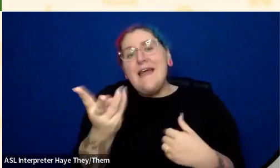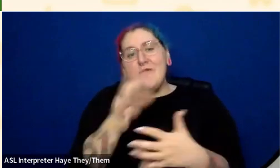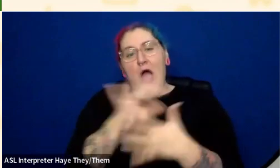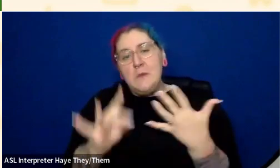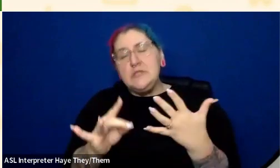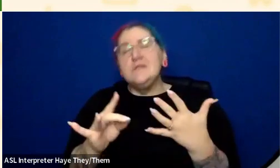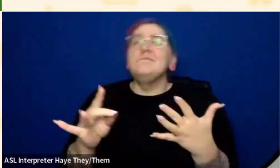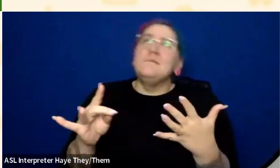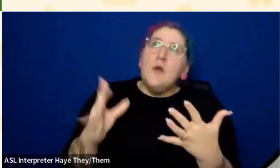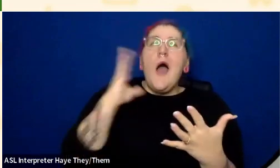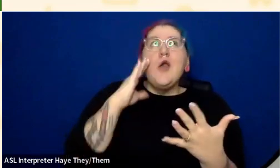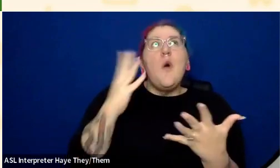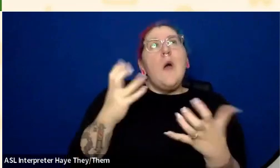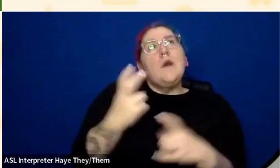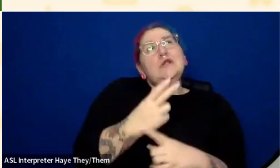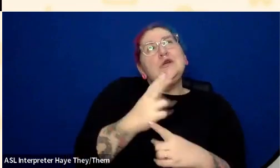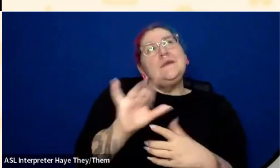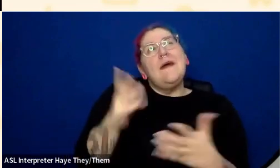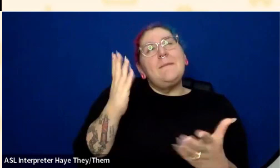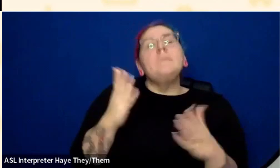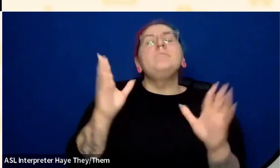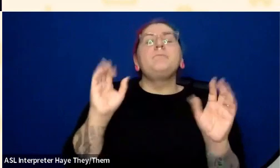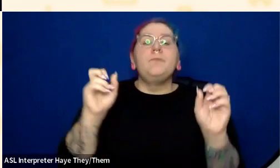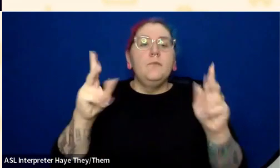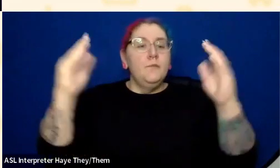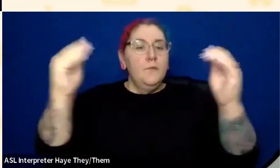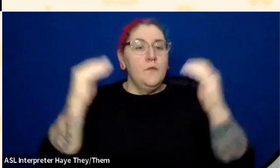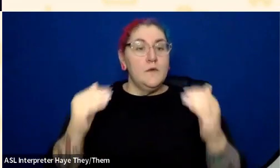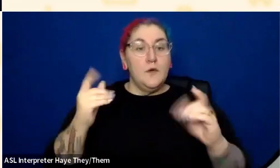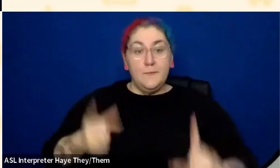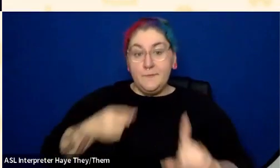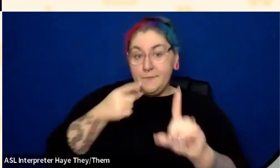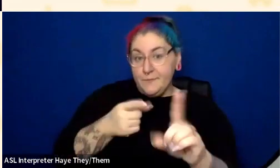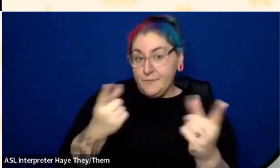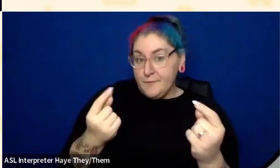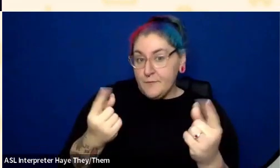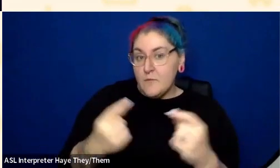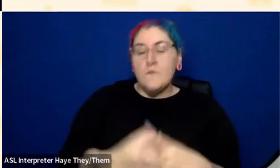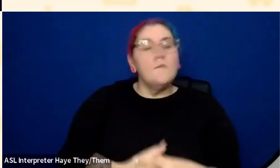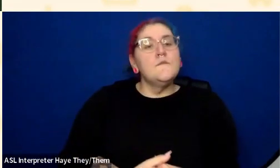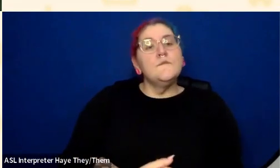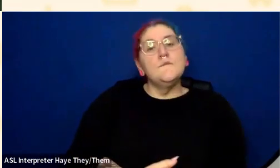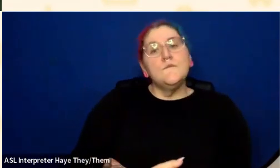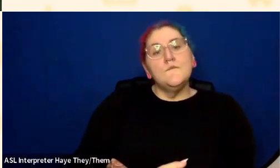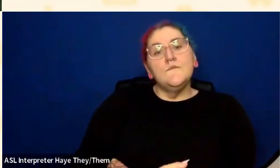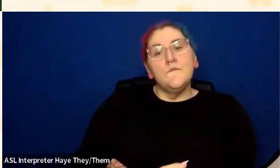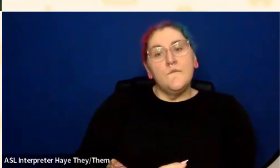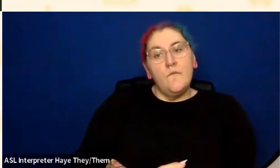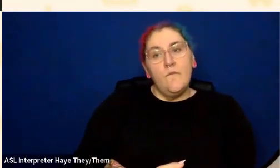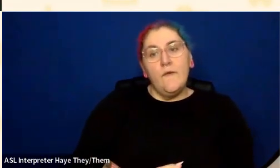Entonces, ¿qué vamos a hacer en términos de...? Daré una diapositiva más aquí. Lo siento.